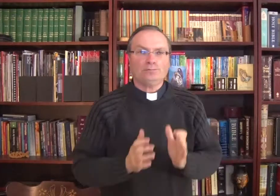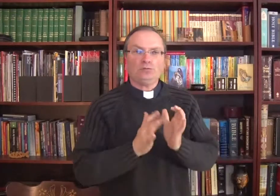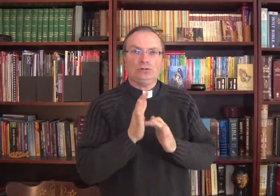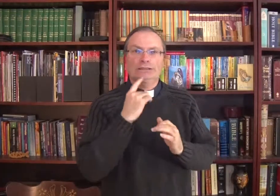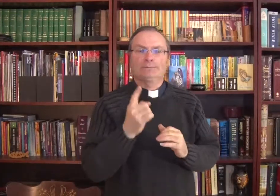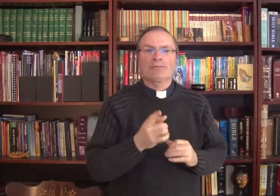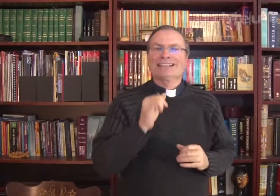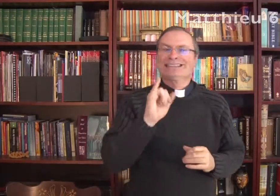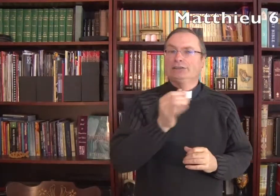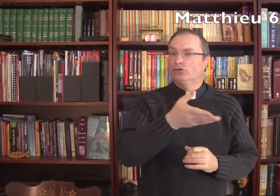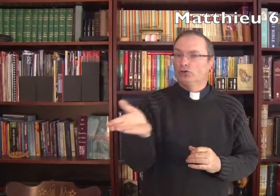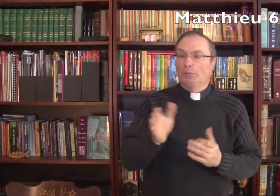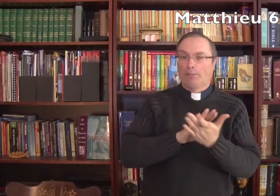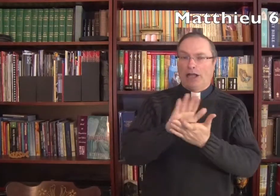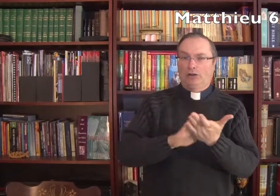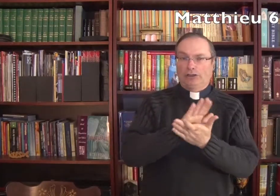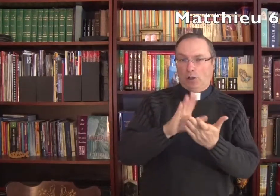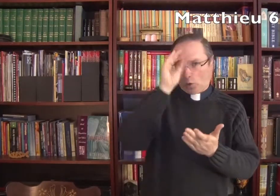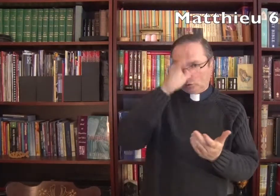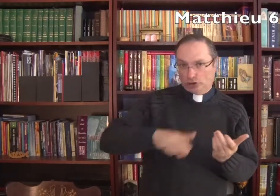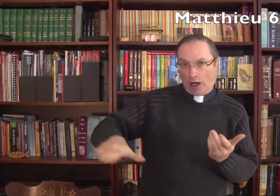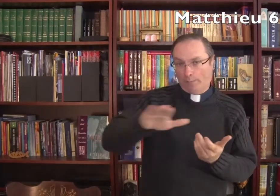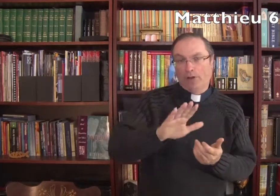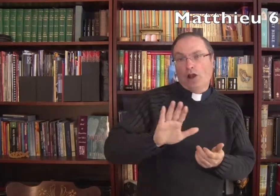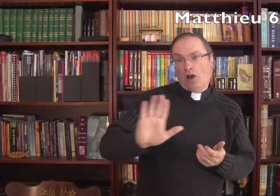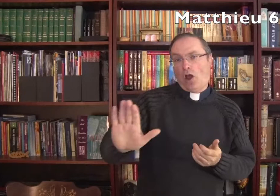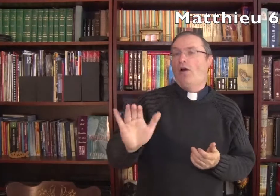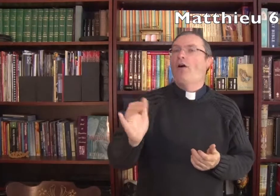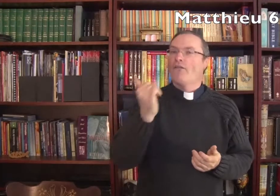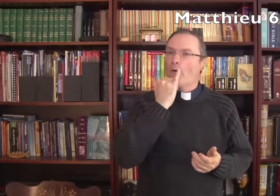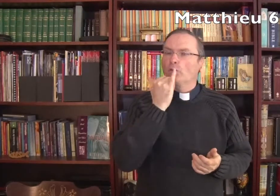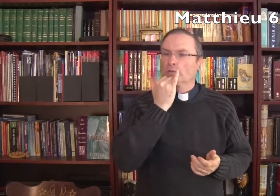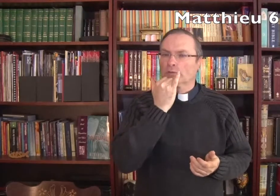Jésus disait: Si vous pardonnez aux hommes leurs fautes,